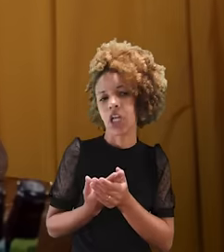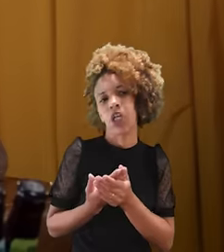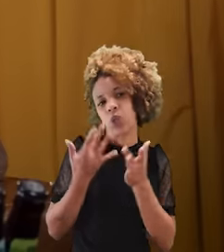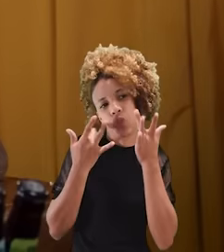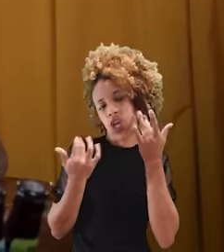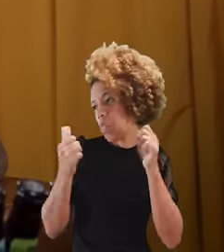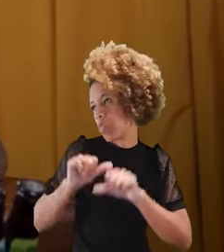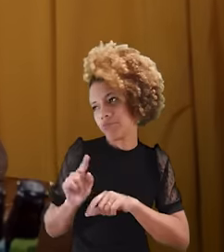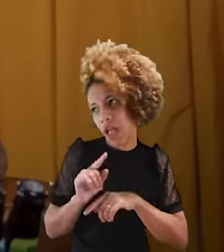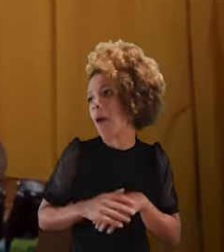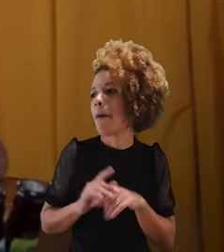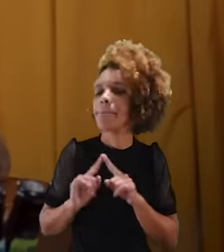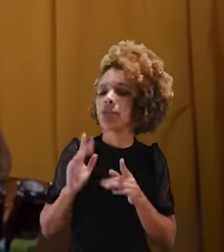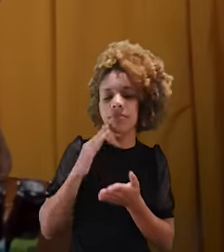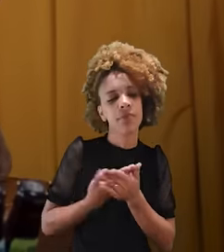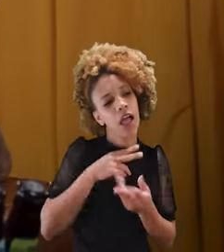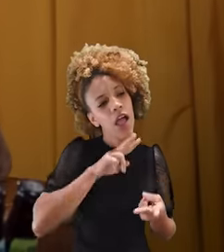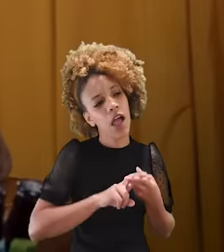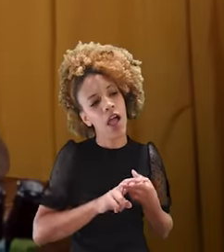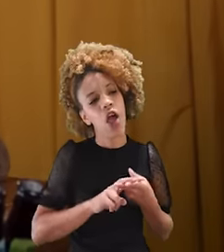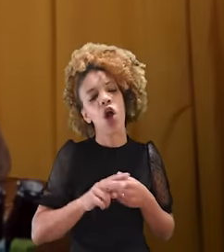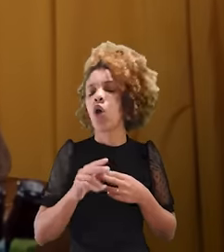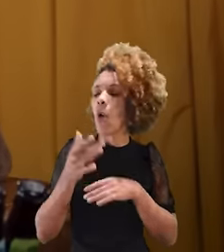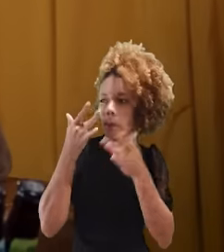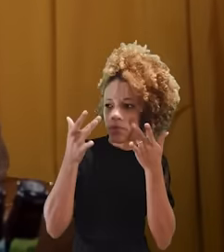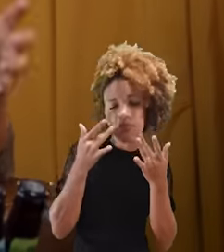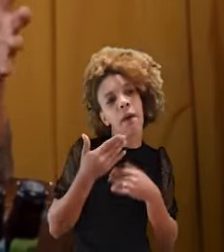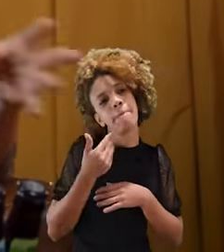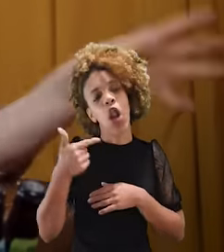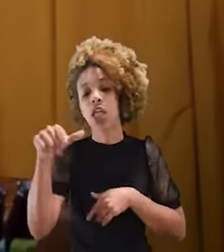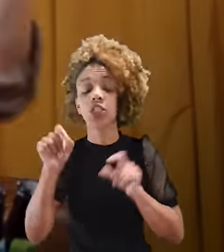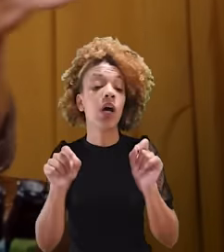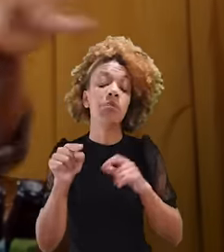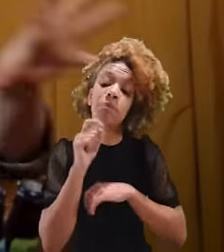teatro nunca foi a gente botar assim #mi língua lança esse desafio escolhe uma que fala assim Tá